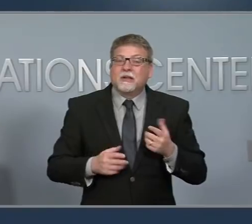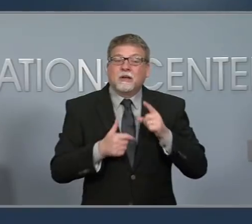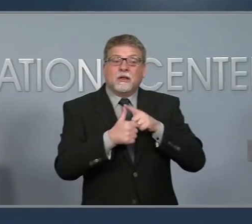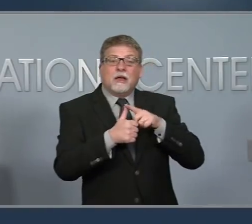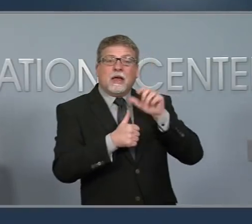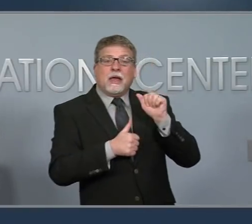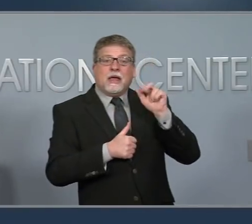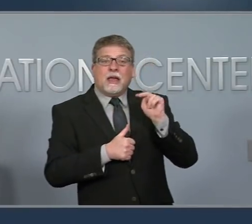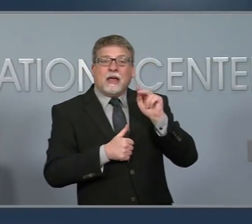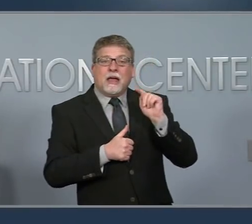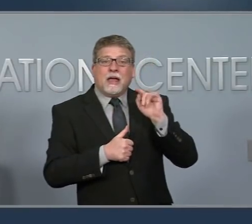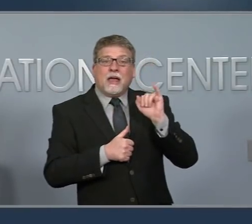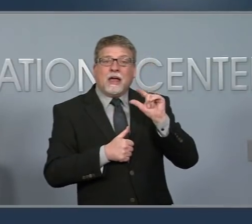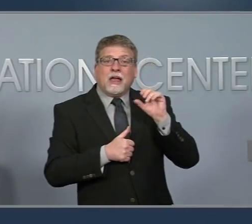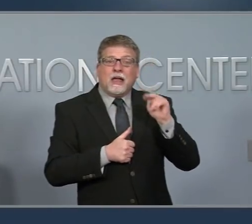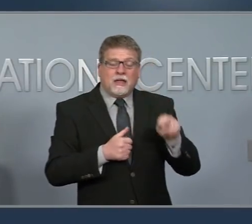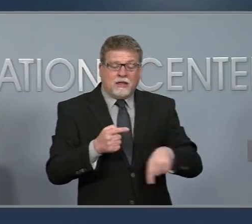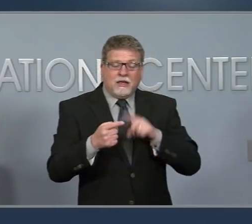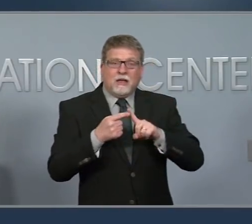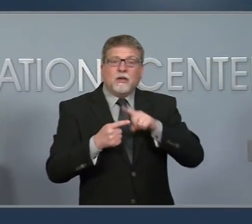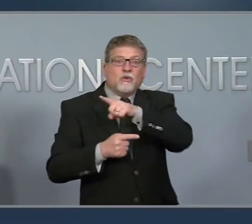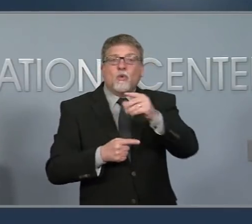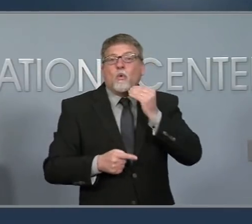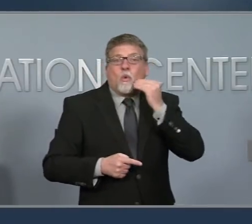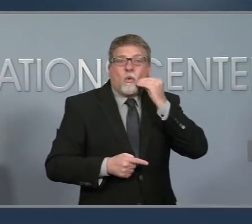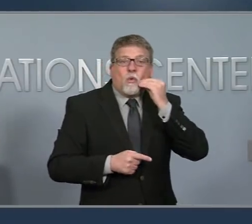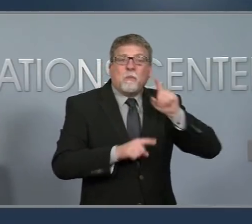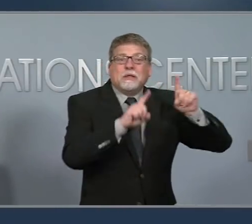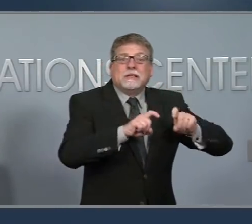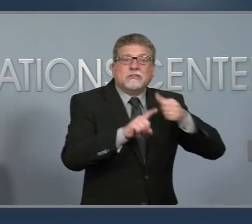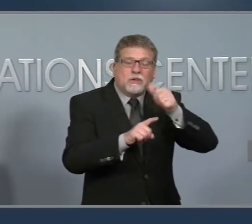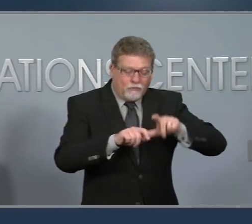punto seis por ciento, mientras